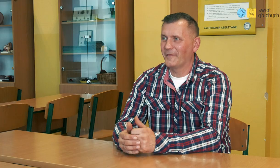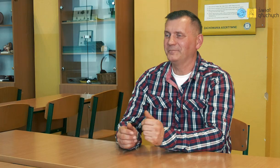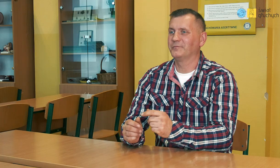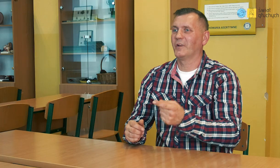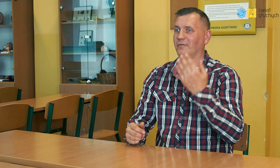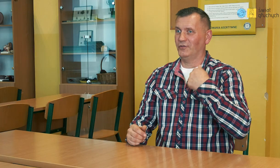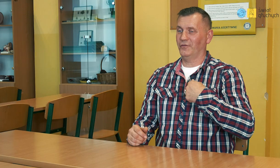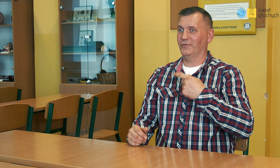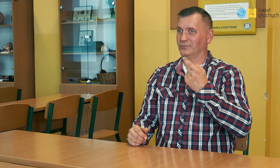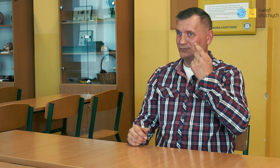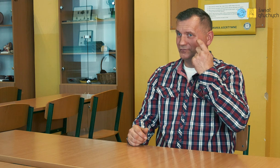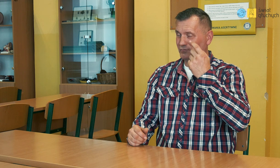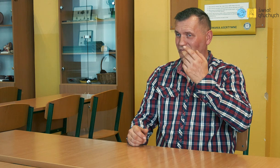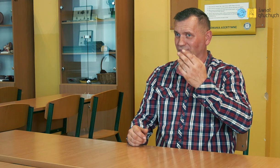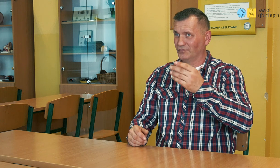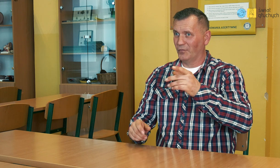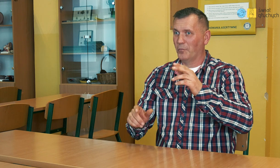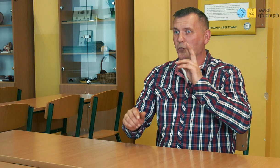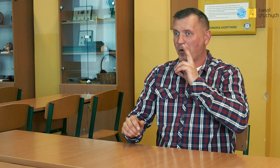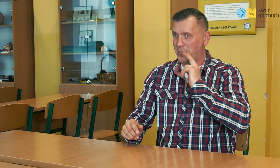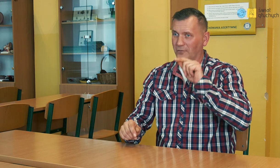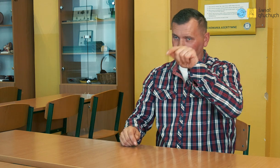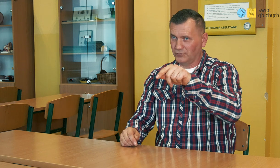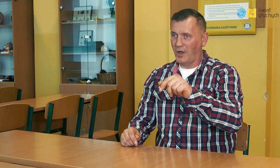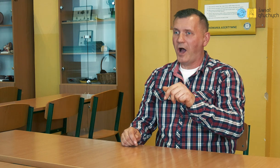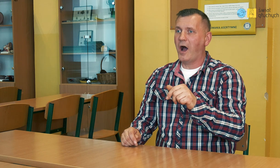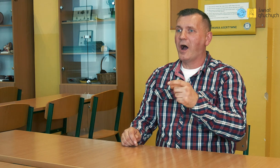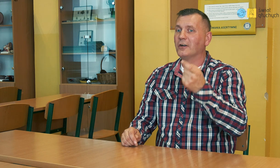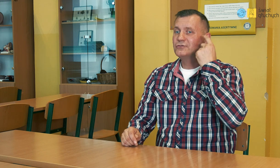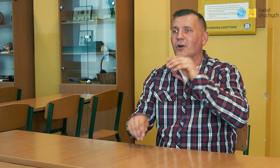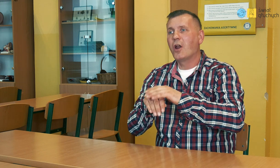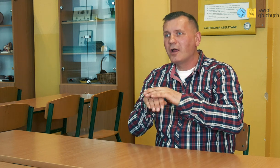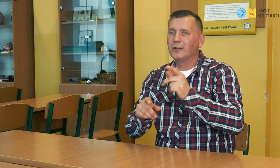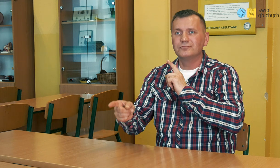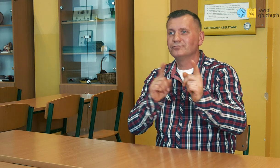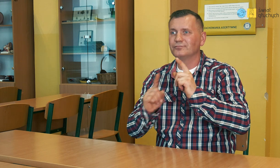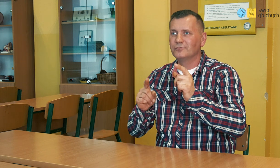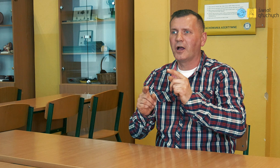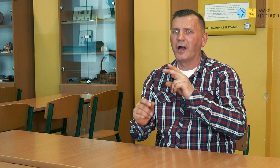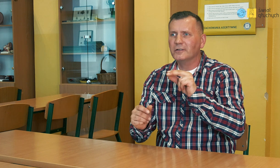U mamy, na wakacjach miałem słyszących kolegów, z którymi rozmawiałem.